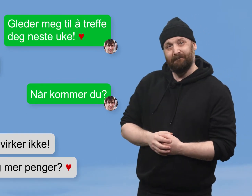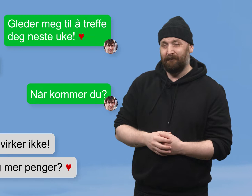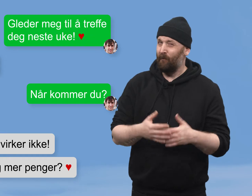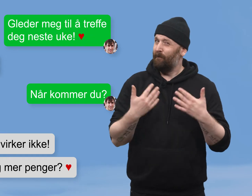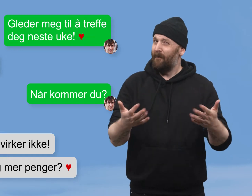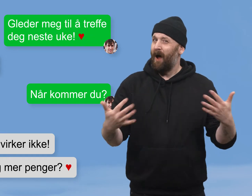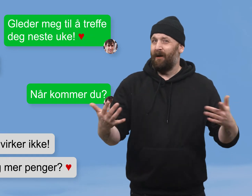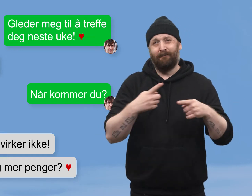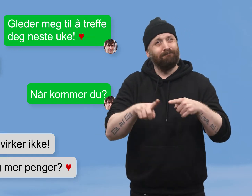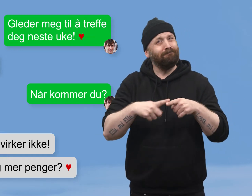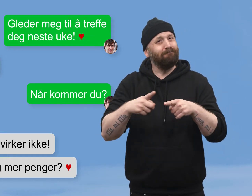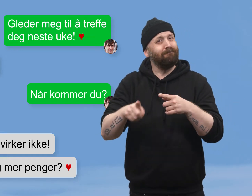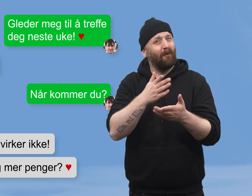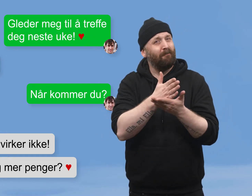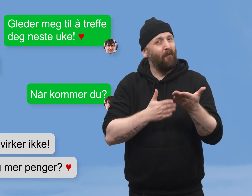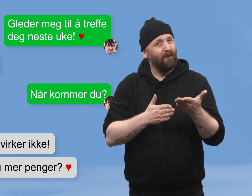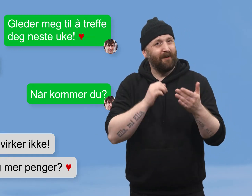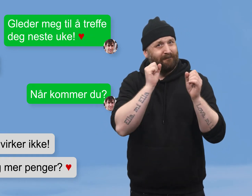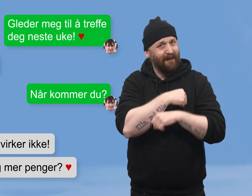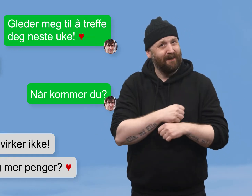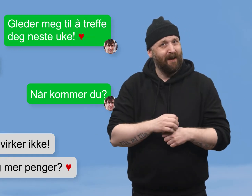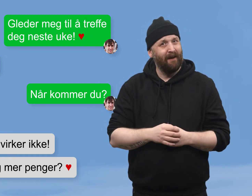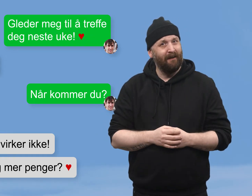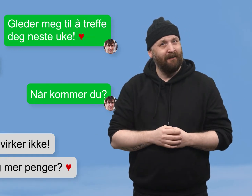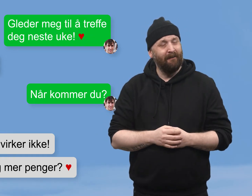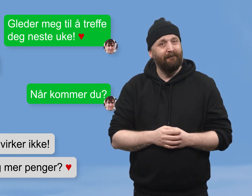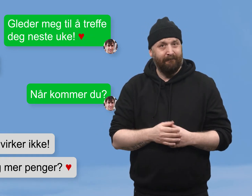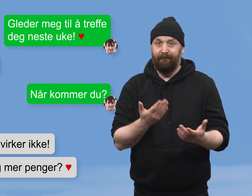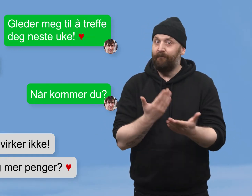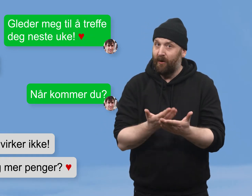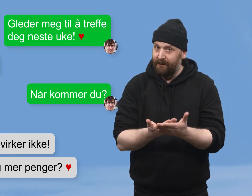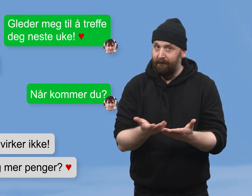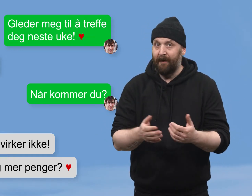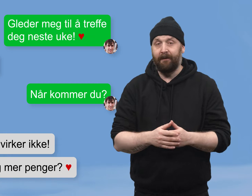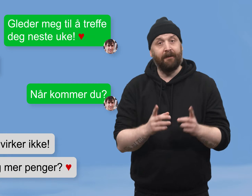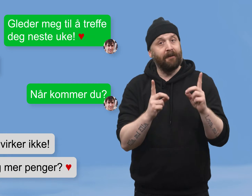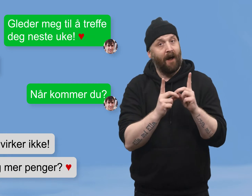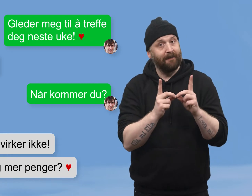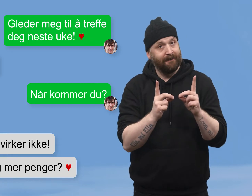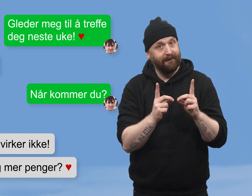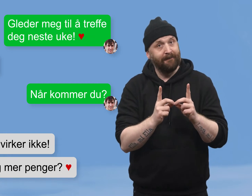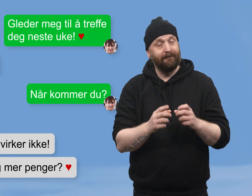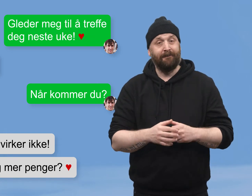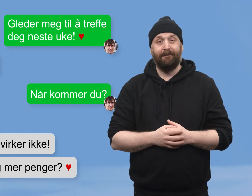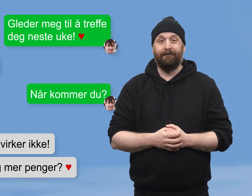Det finnes mange måter å svindle på. Dette kan for eksempel gjøres via dating.